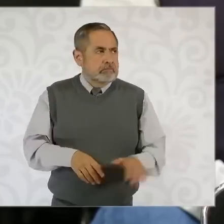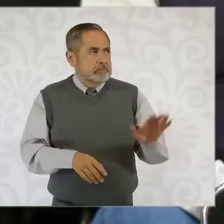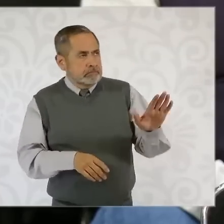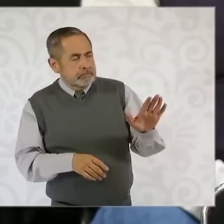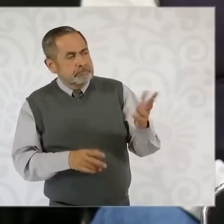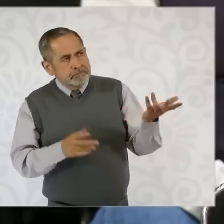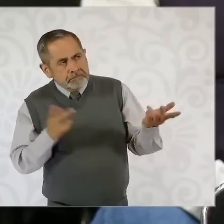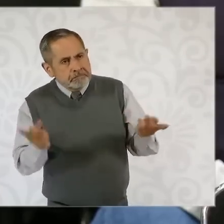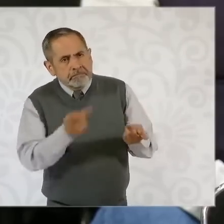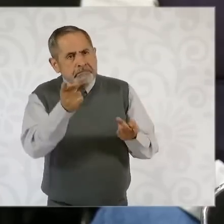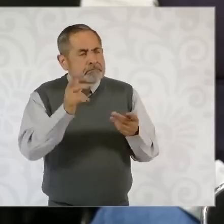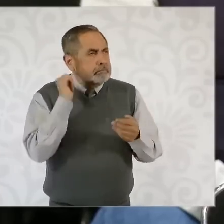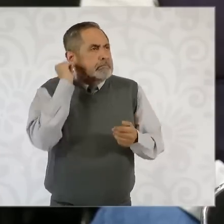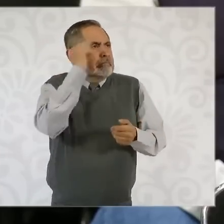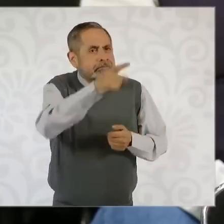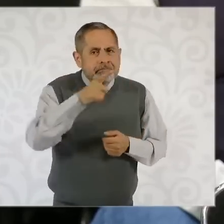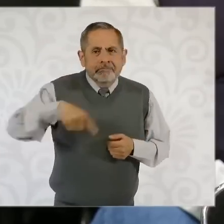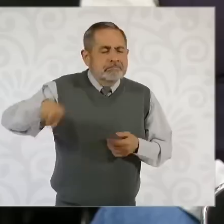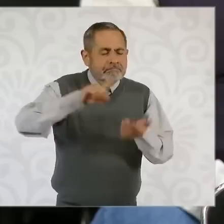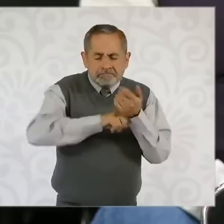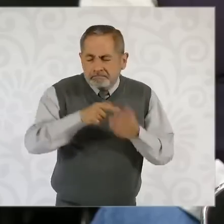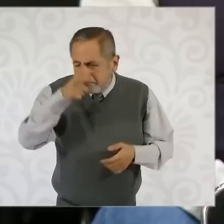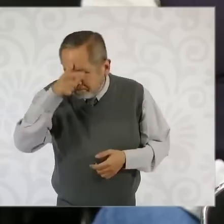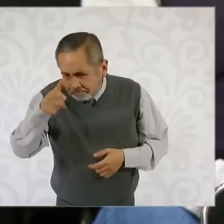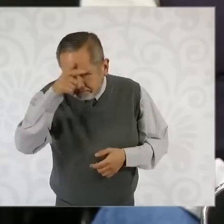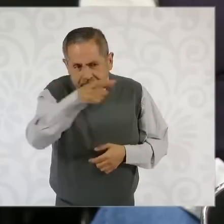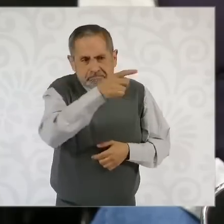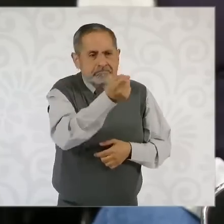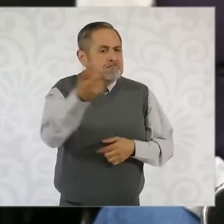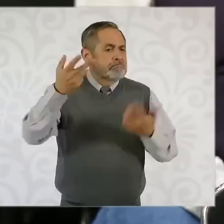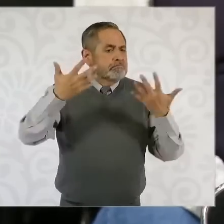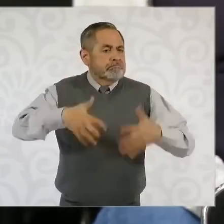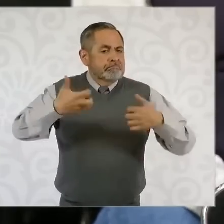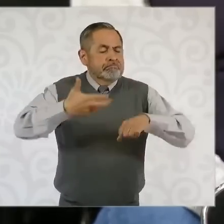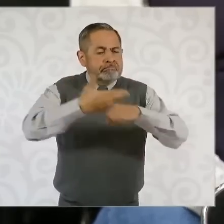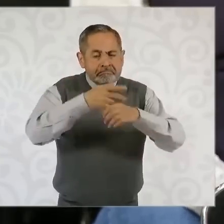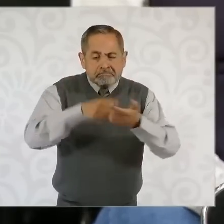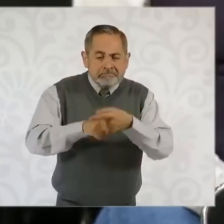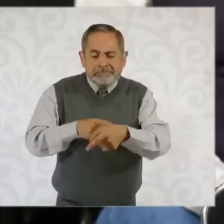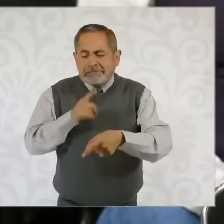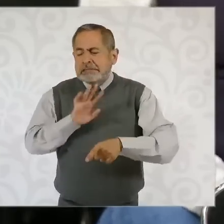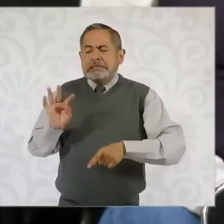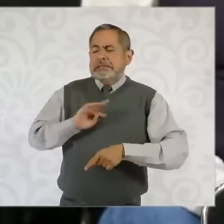recibido algún tipo de manifestación de los I sobre que estén planteando Una pausa o mayor